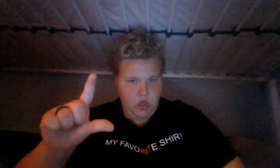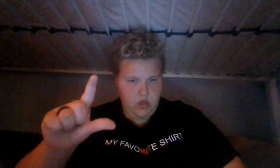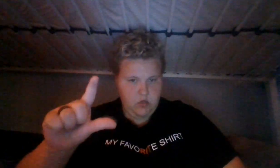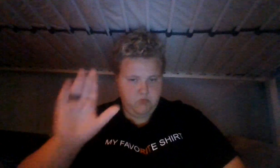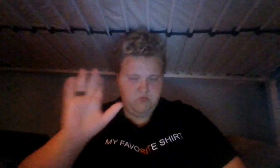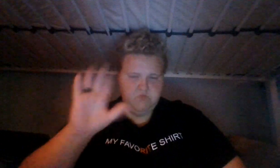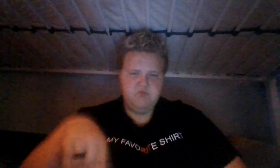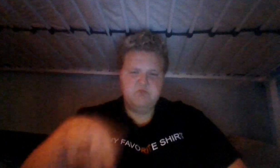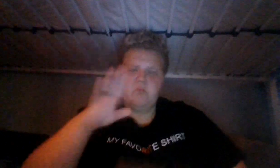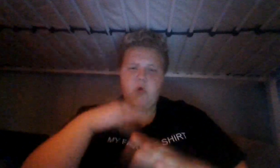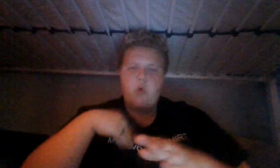don't worry. i will teach you